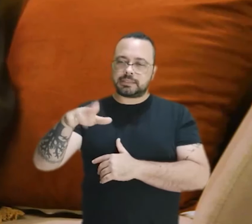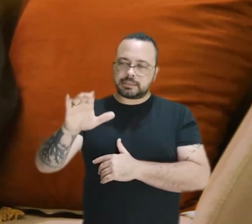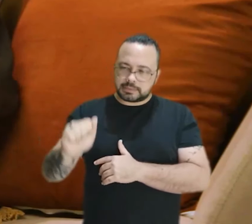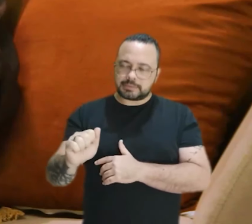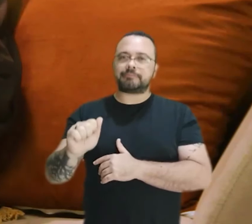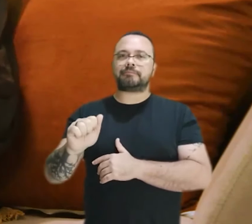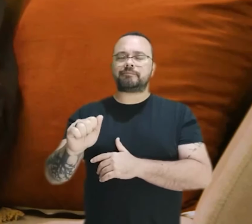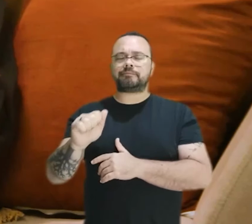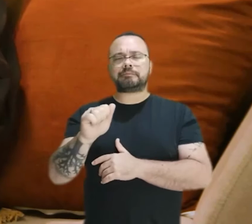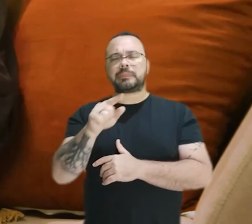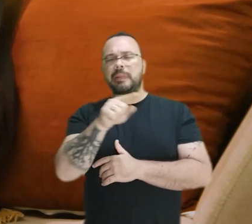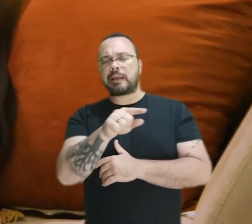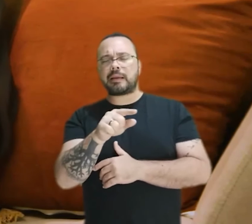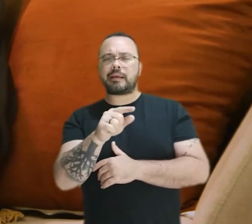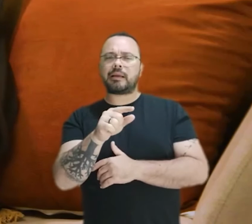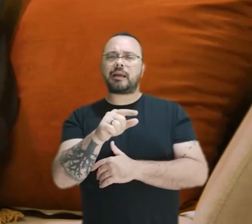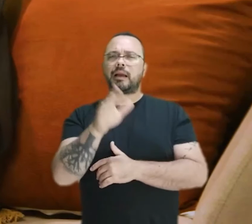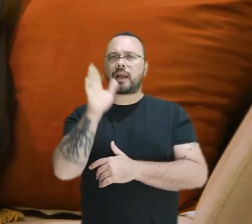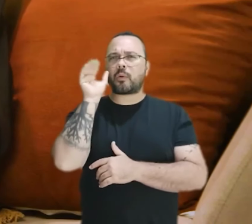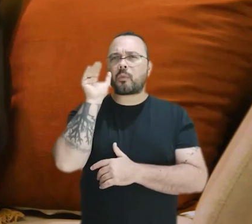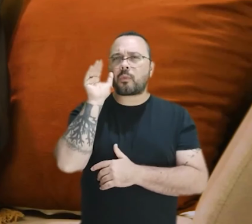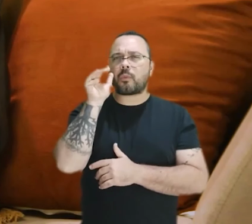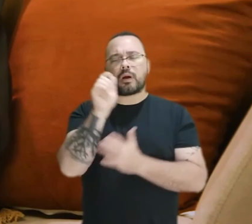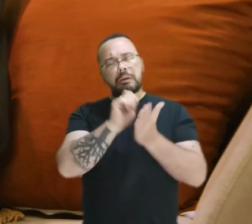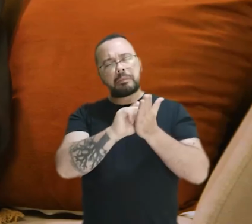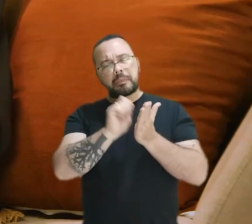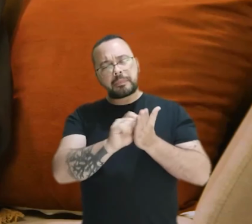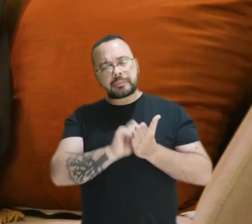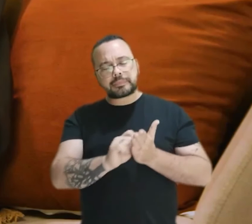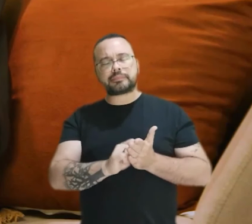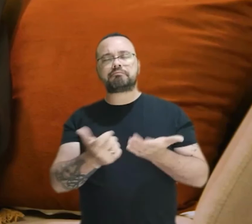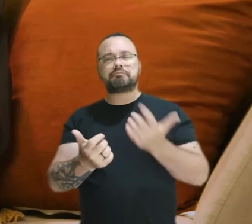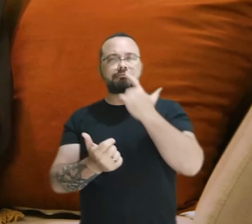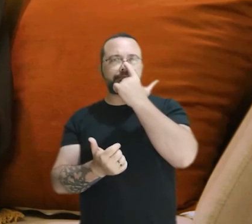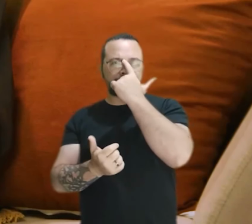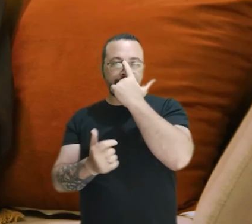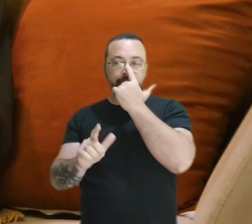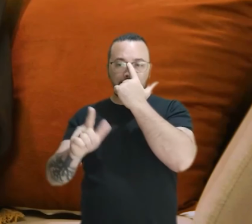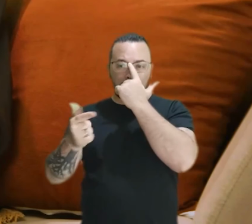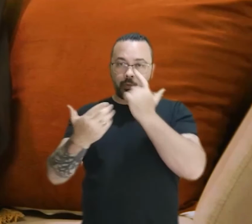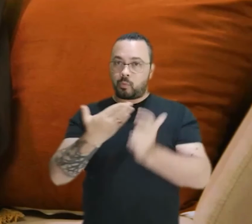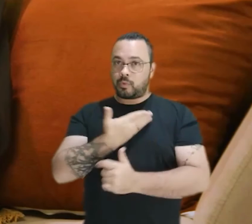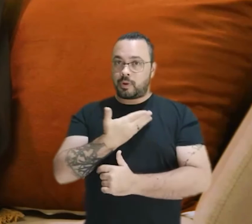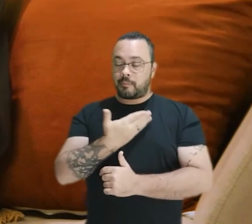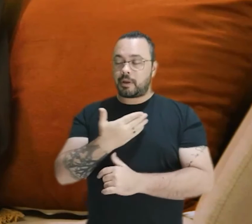acho muito curioso, enfim, e vou anotando. Uma outra conversa, uma amiga mineira é...